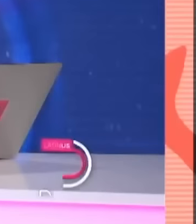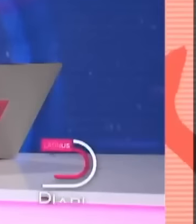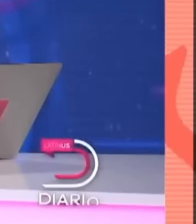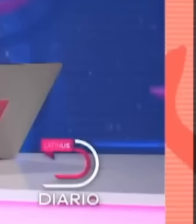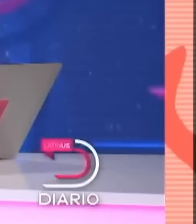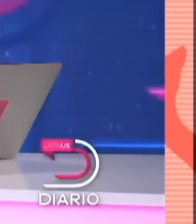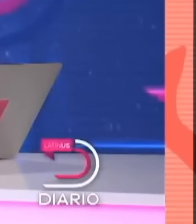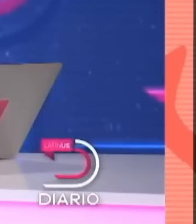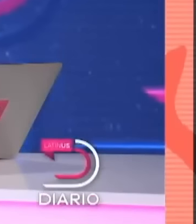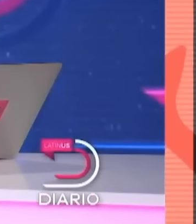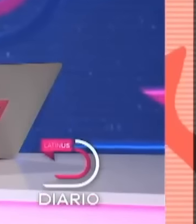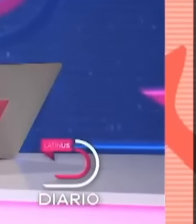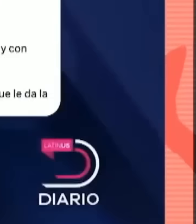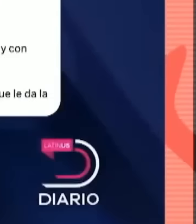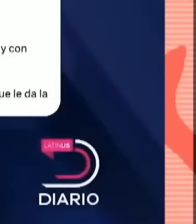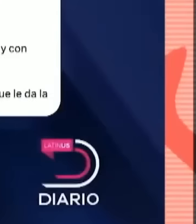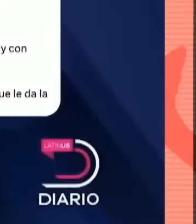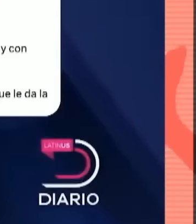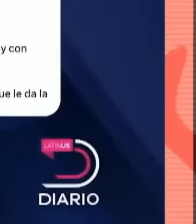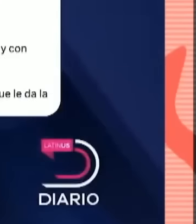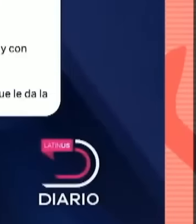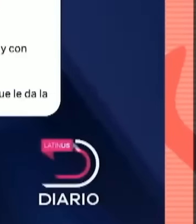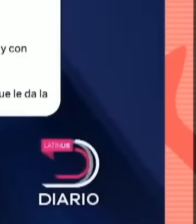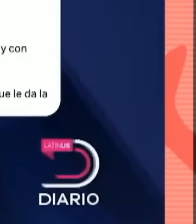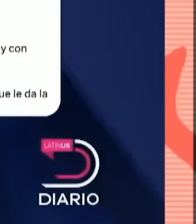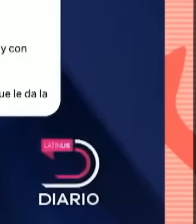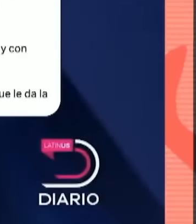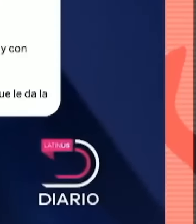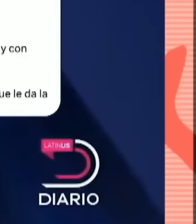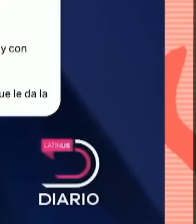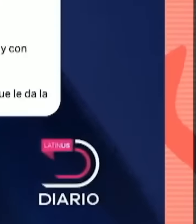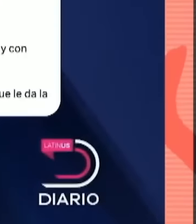una y otra vez y lo ignoraron. Señaló que el caso pone en evidencia la ausencia de estado y